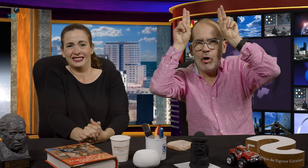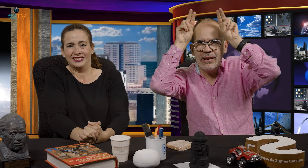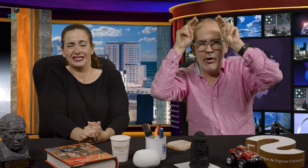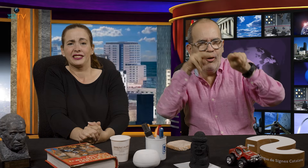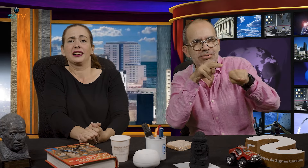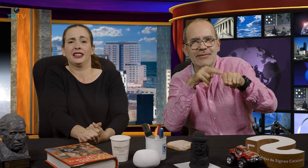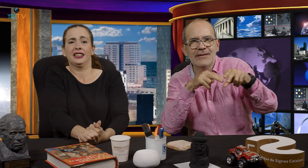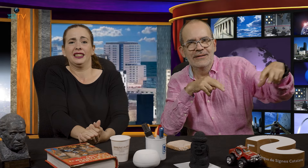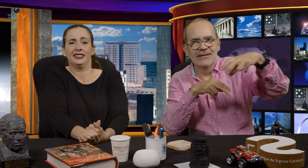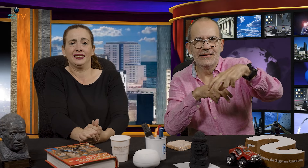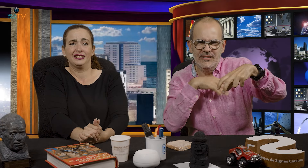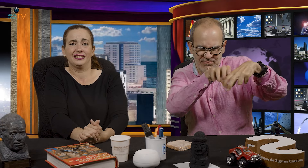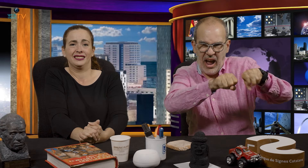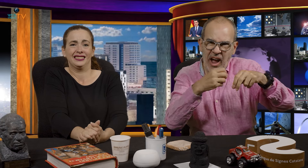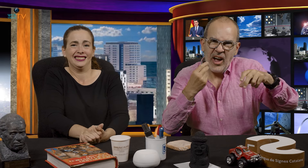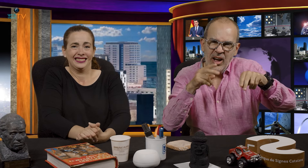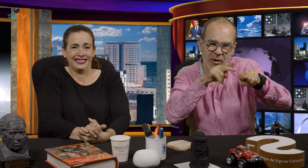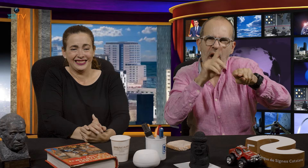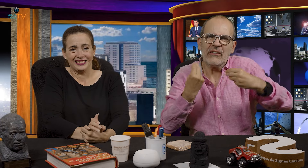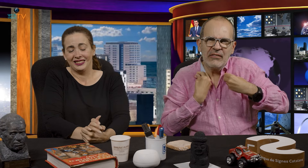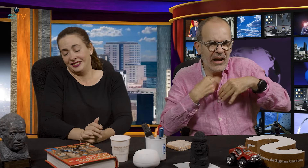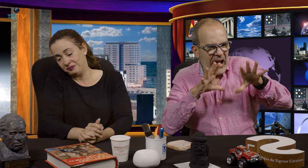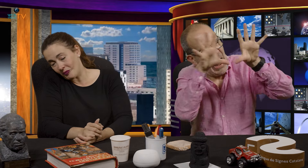y nos lo comemos cuando todavía está vivo.